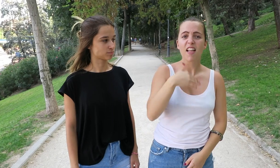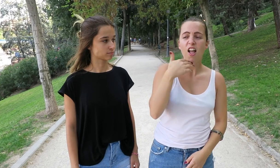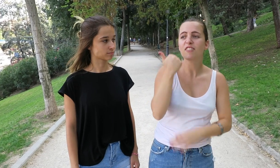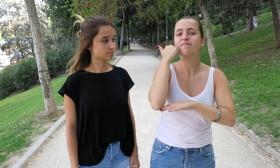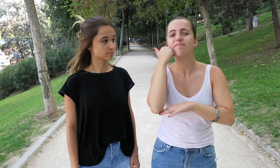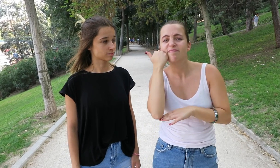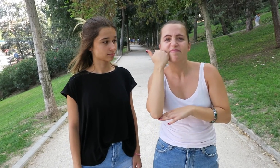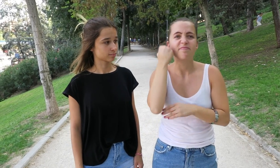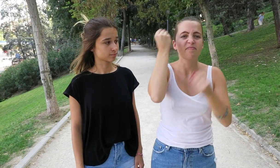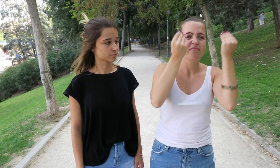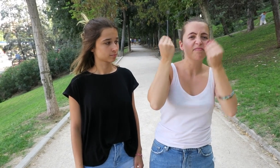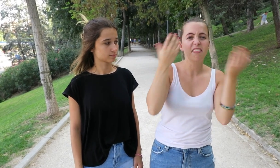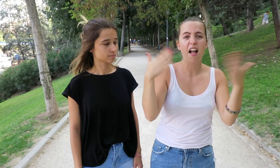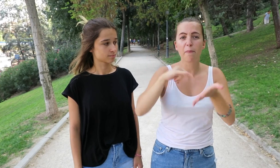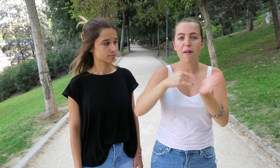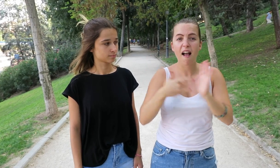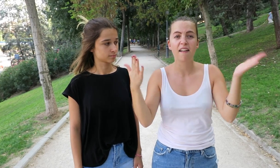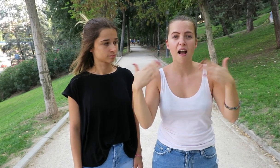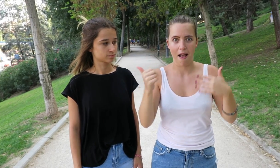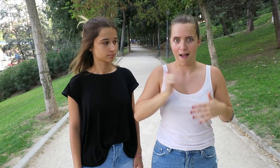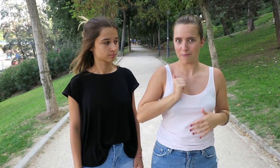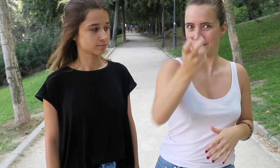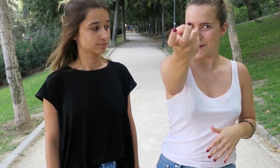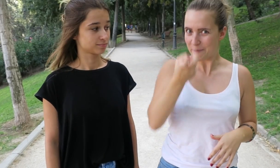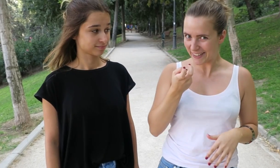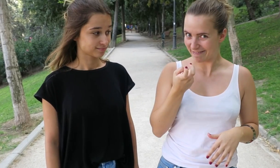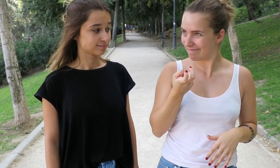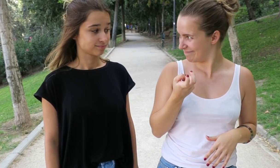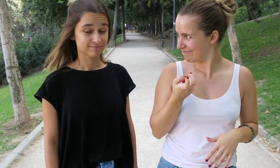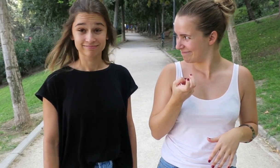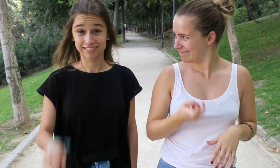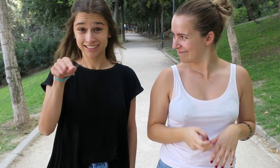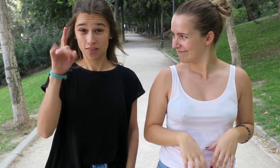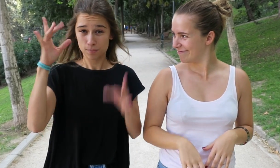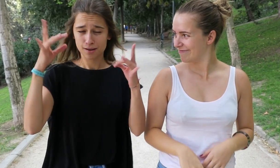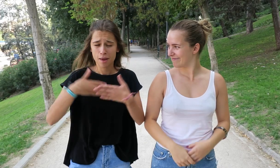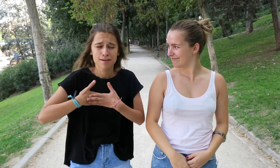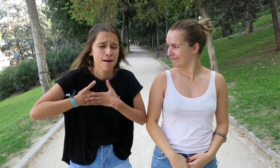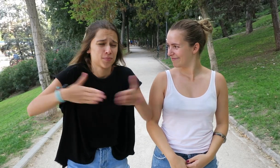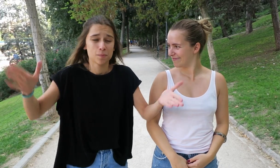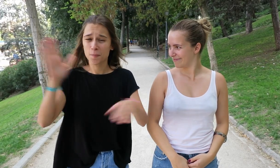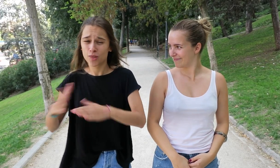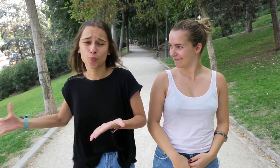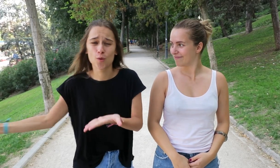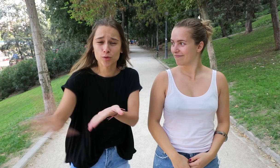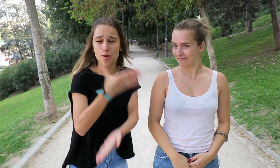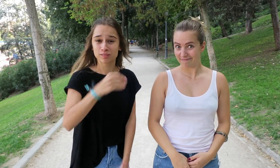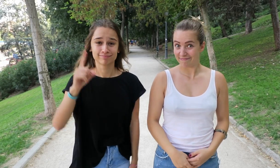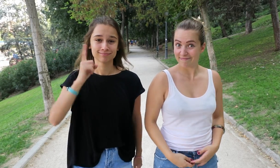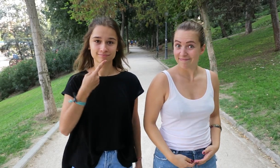Si no tenéis planes el viernes 15, ¡aprovechad para venir! Esta actividad abierta está dirigida a toda la juventud sorda,